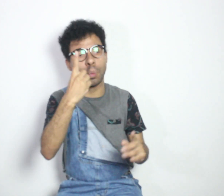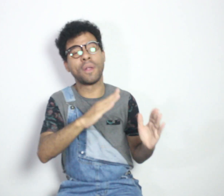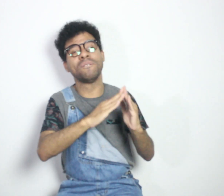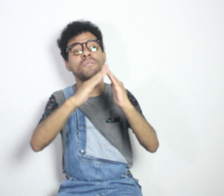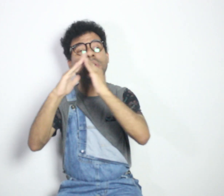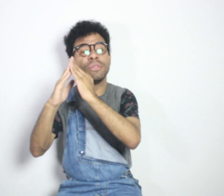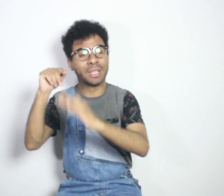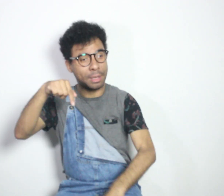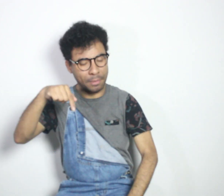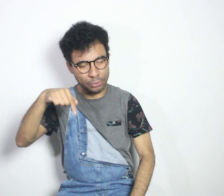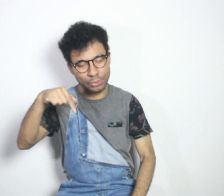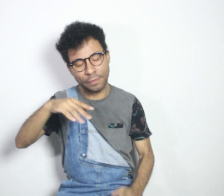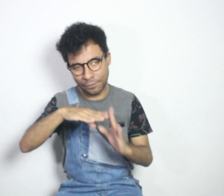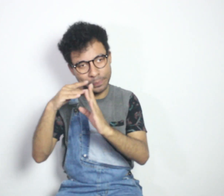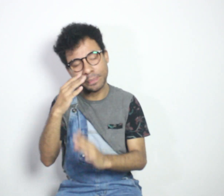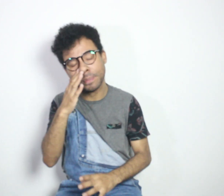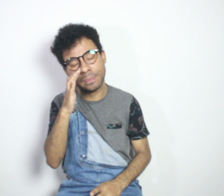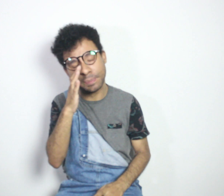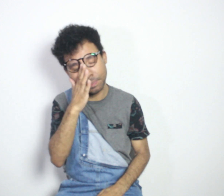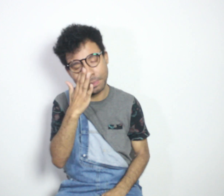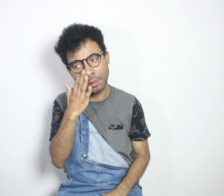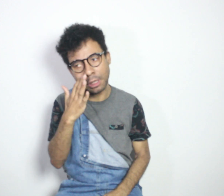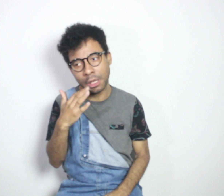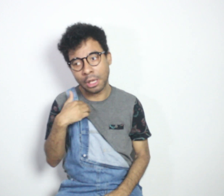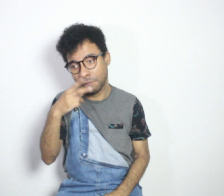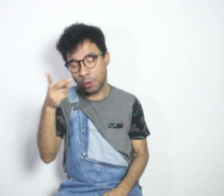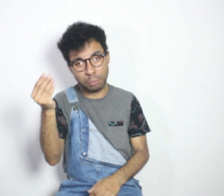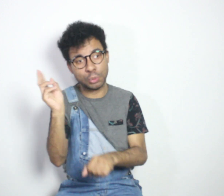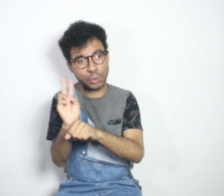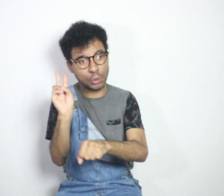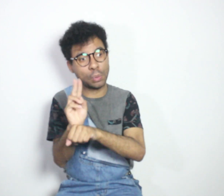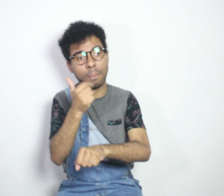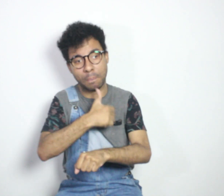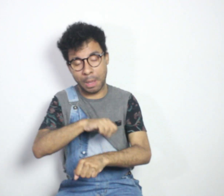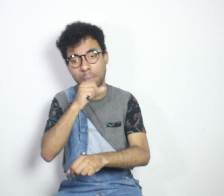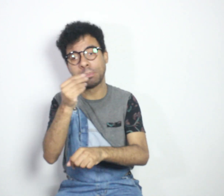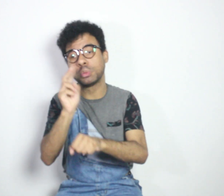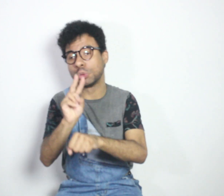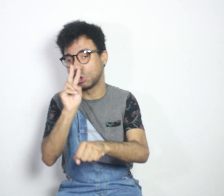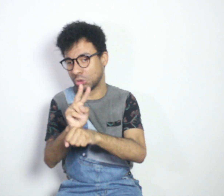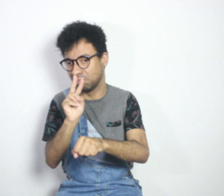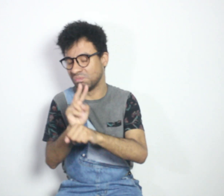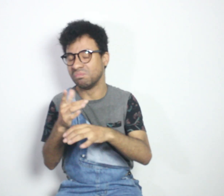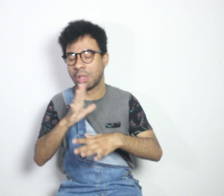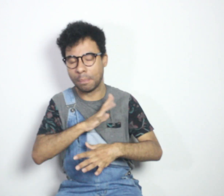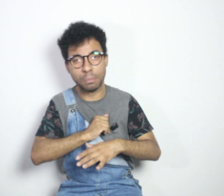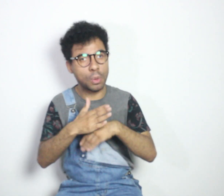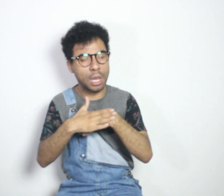Tenho uma vizinha ,dela mãe muito cuida filho deficiência muito amor e carinho!